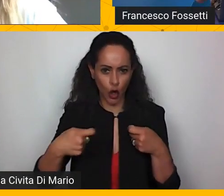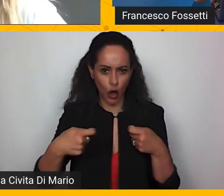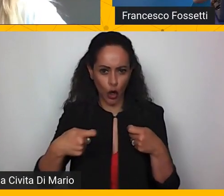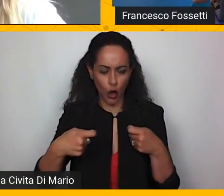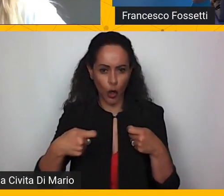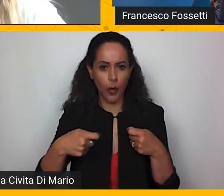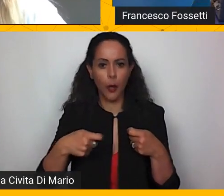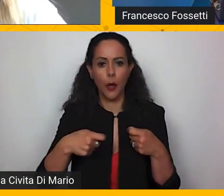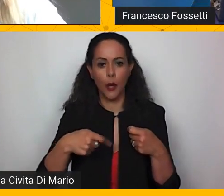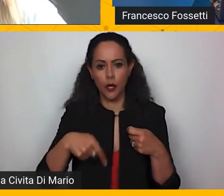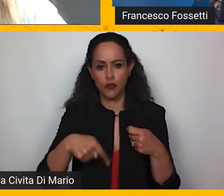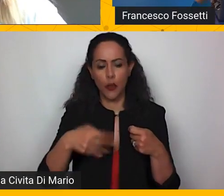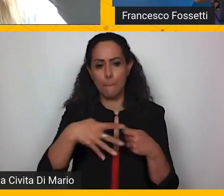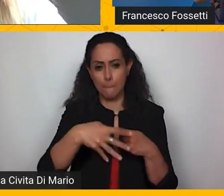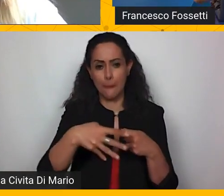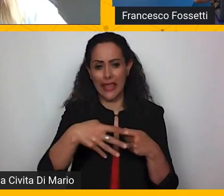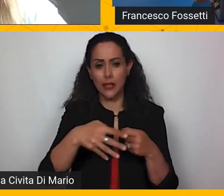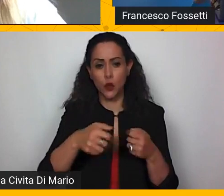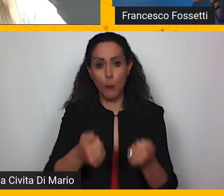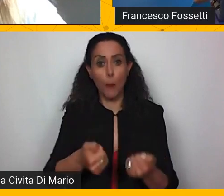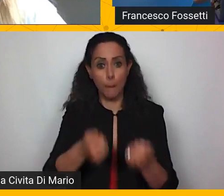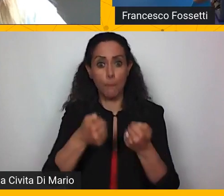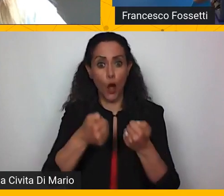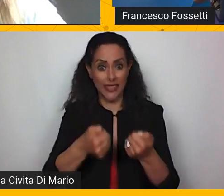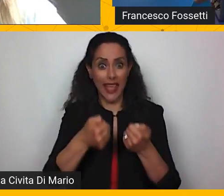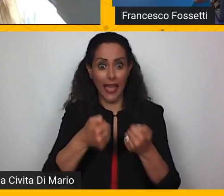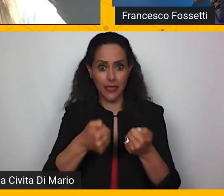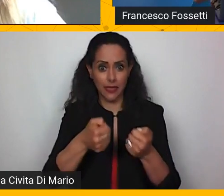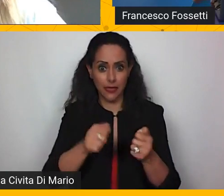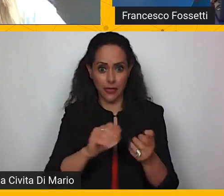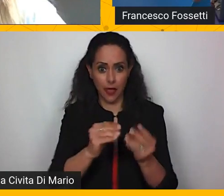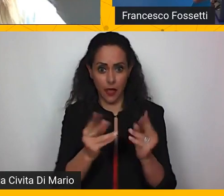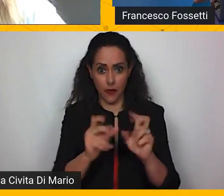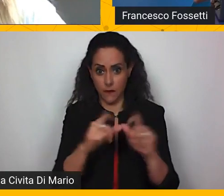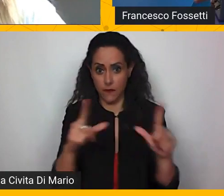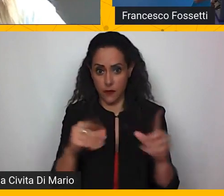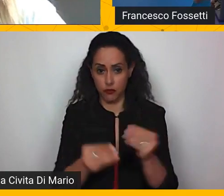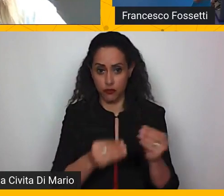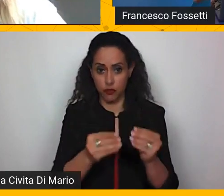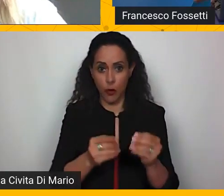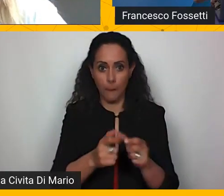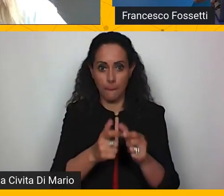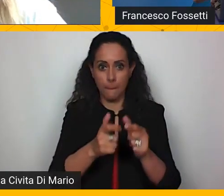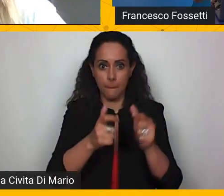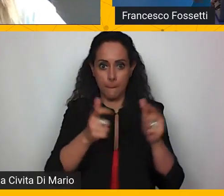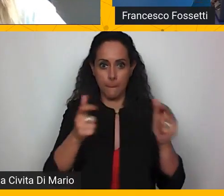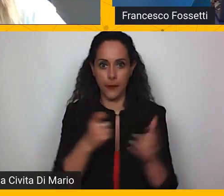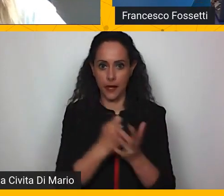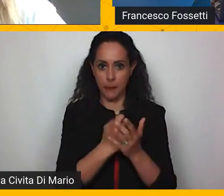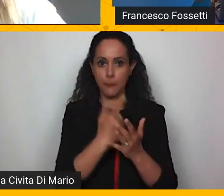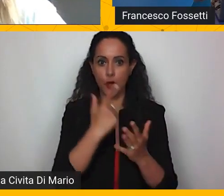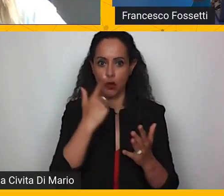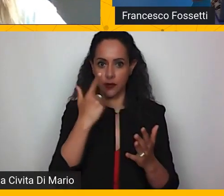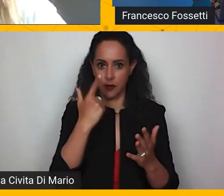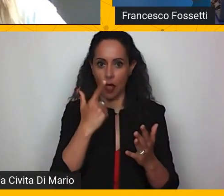questo questo medium è un medium potente e che eh diventa